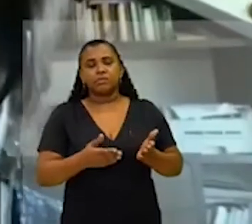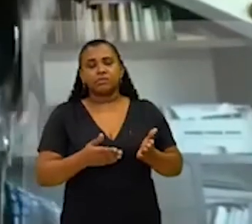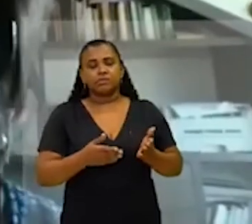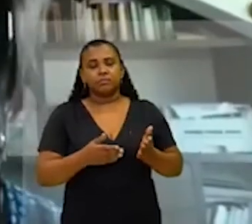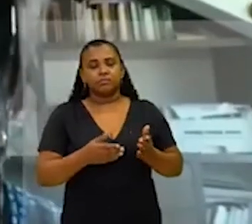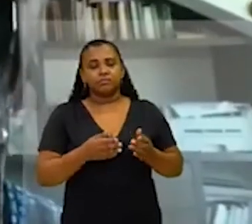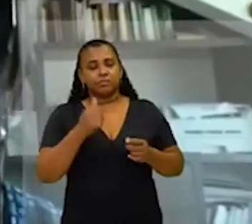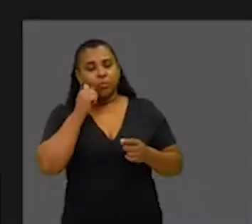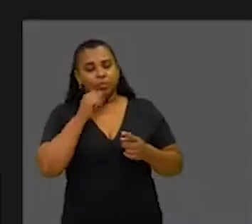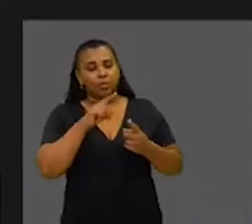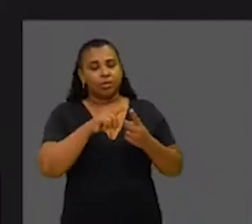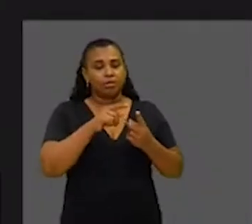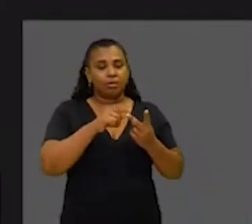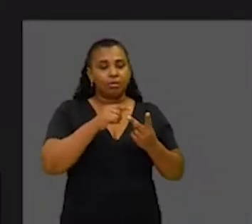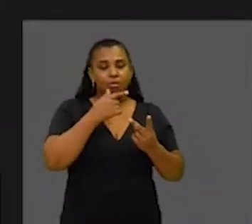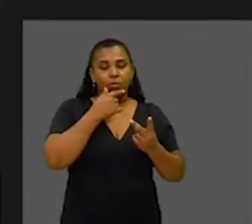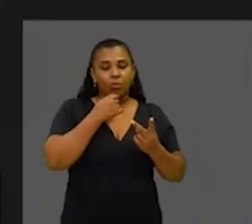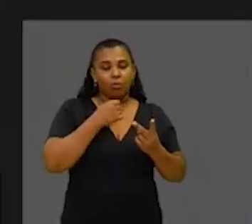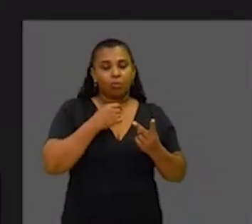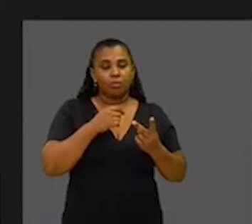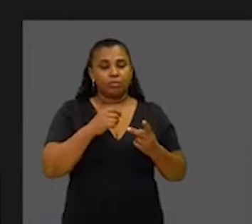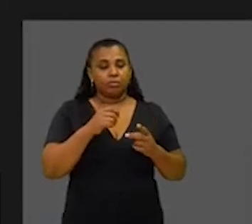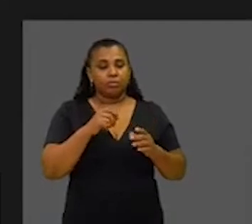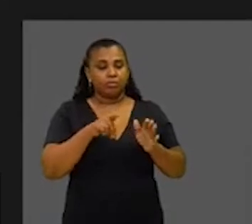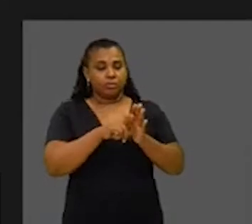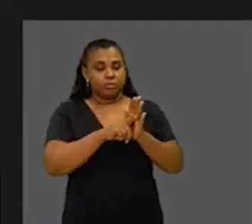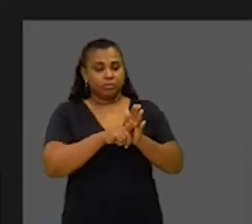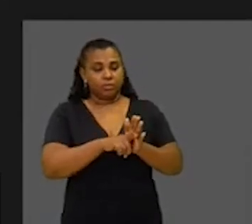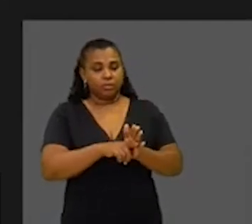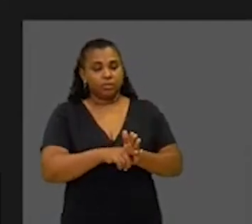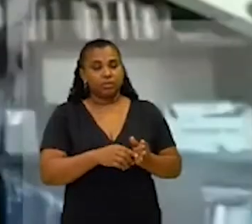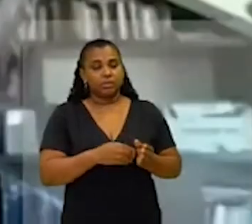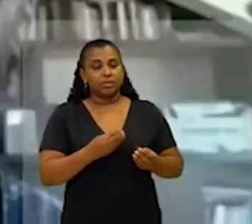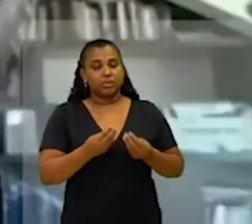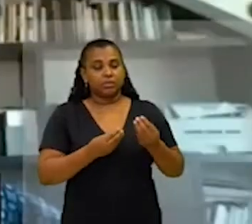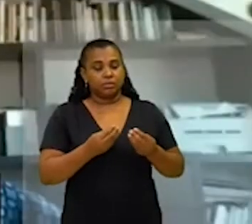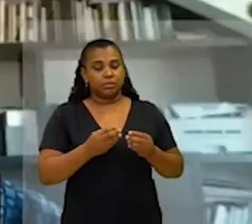unidades federativas a olhar a votação representação na Câmara e nas assembleias